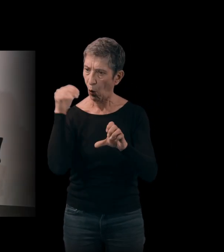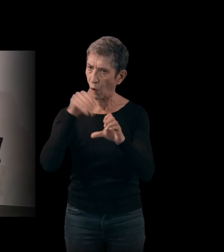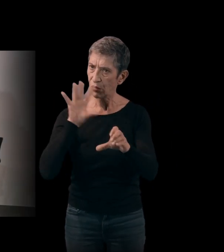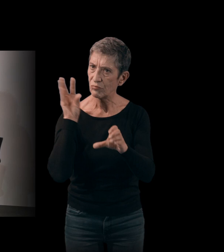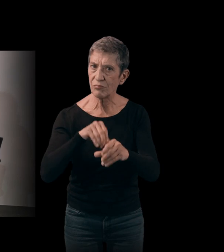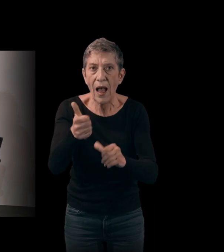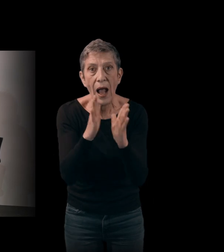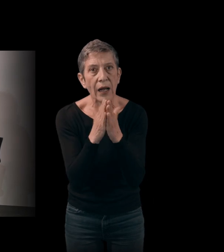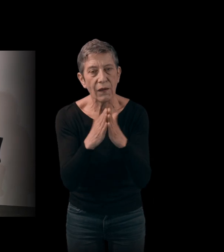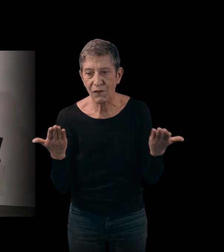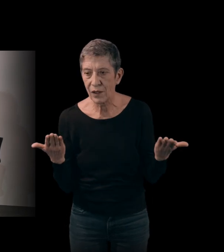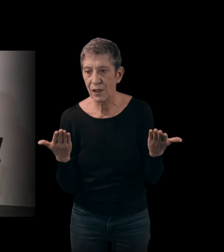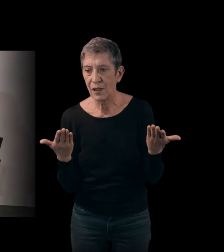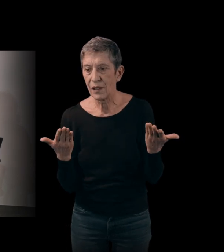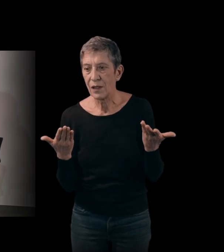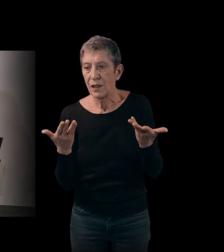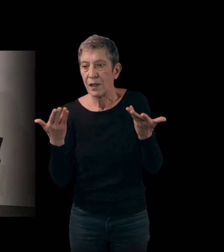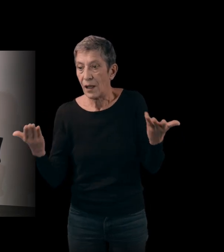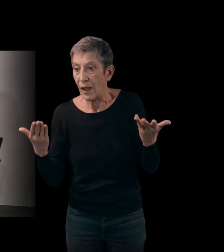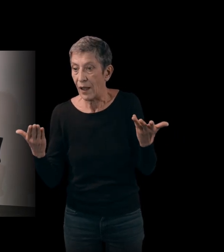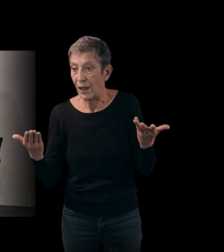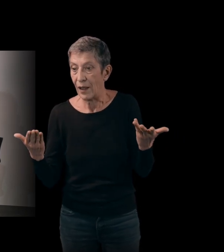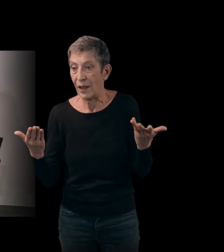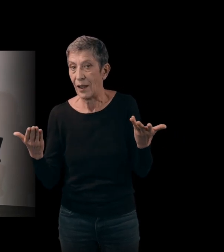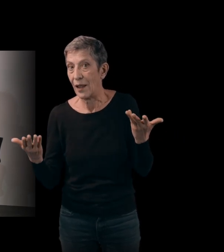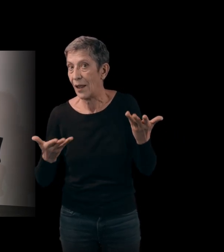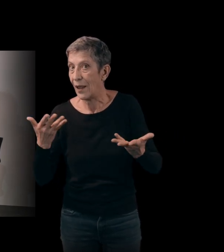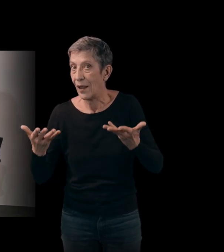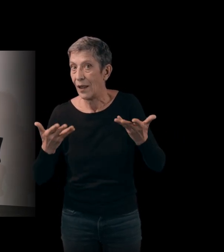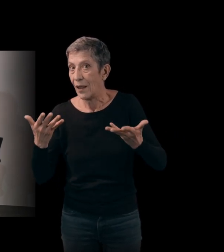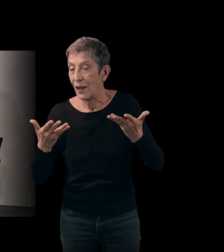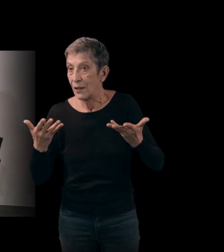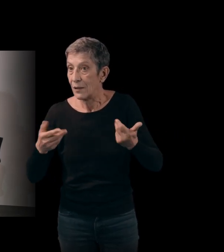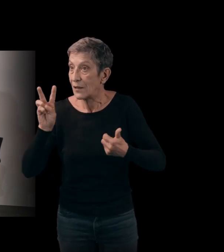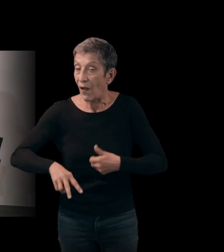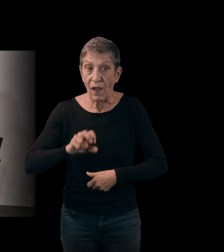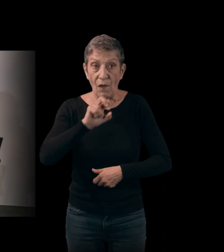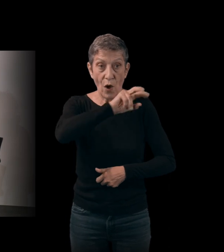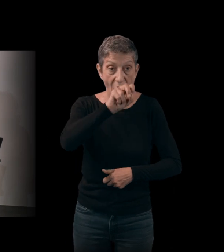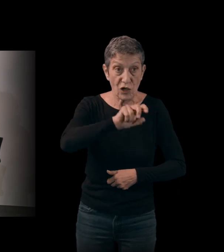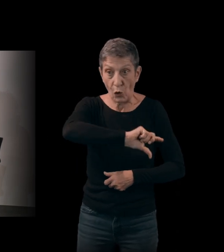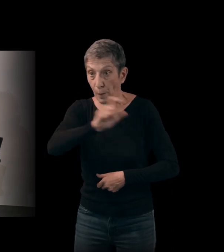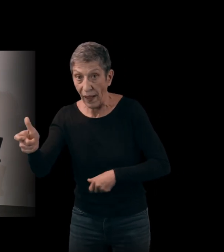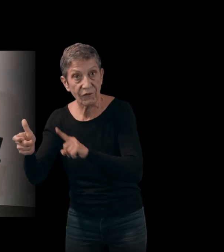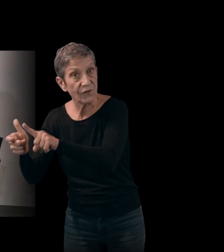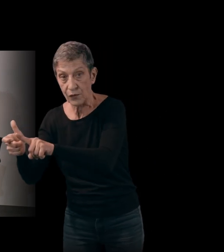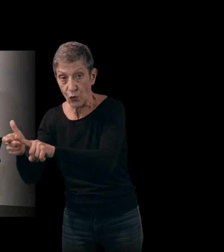Et selon cette organisation qui est que, j'avance un peu dessus, on n'a pas un voyage, puis l'autre, mais sans arrêt un bout d'un voyage, puis un bout de l'autre ?